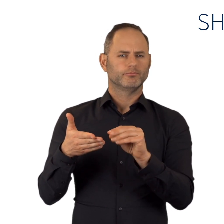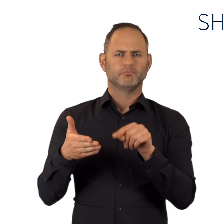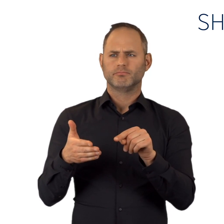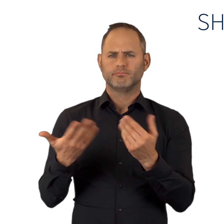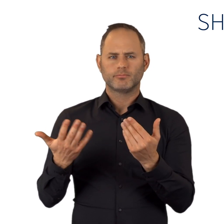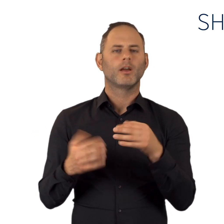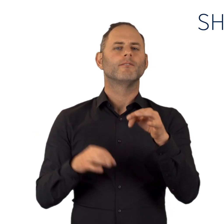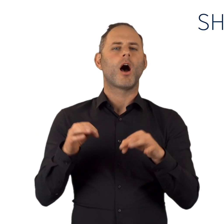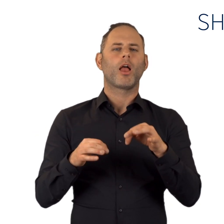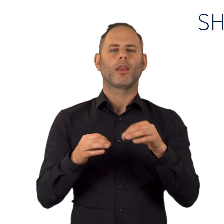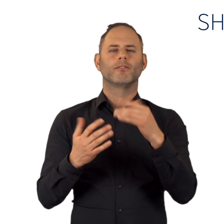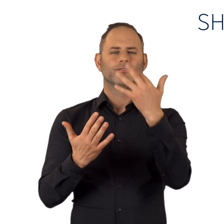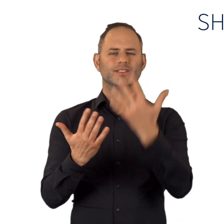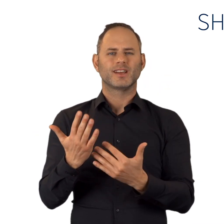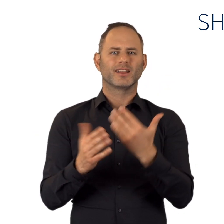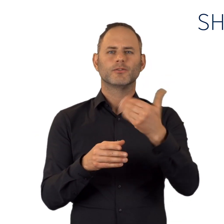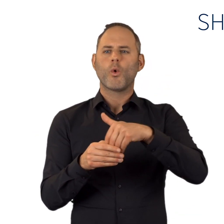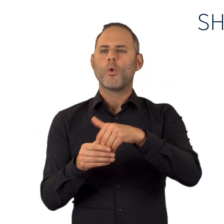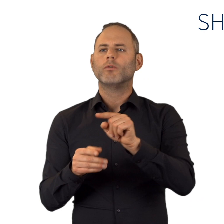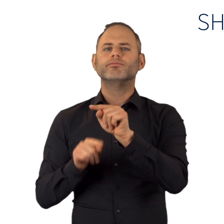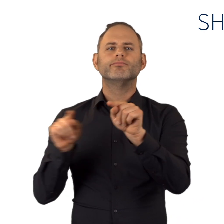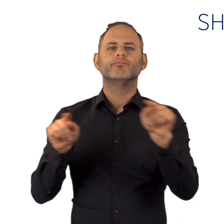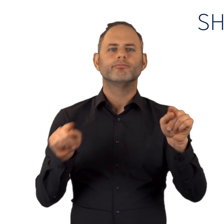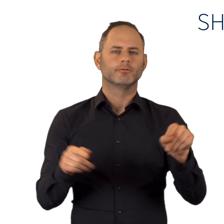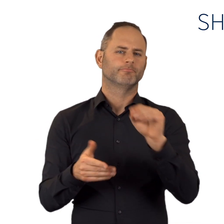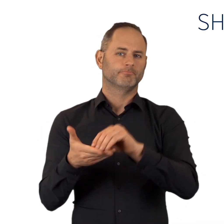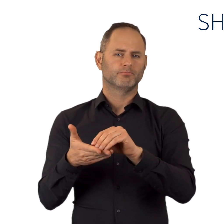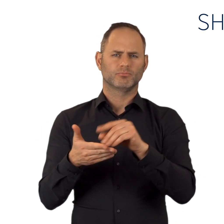unter der man im Wählerverzeichnis geführt wird.